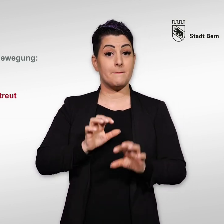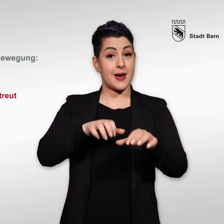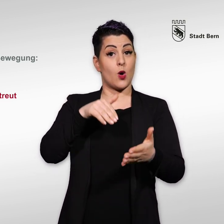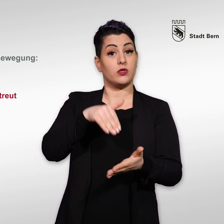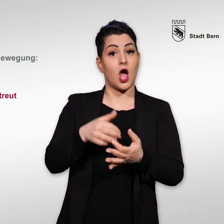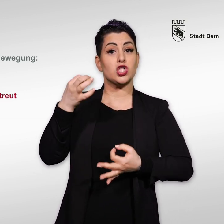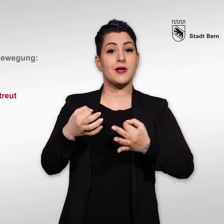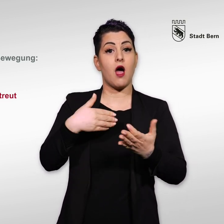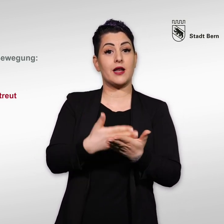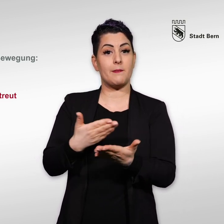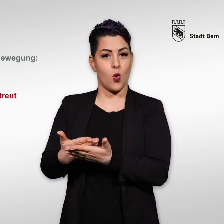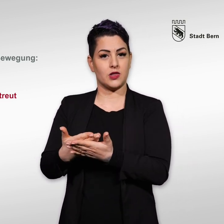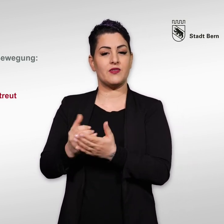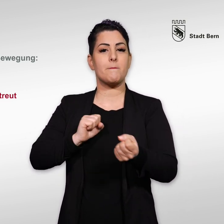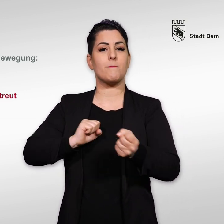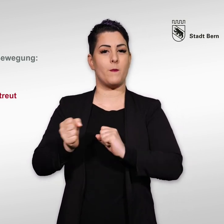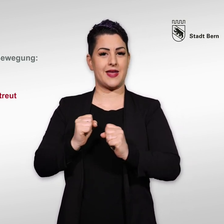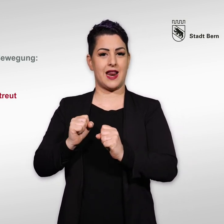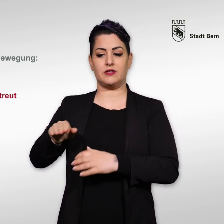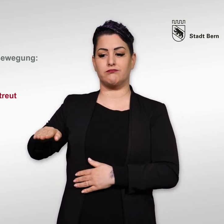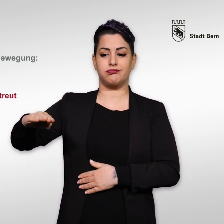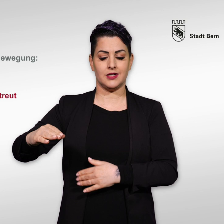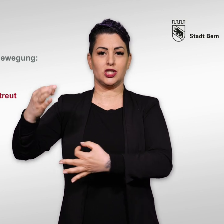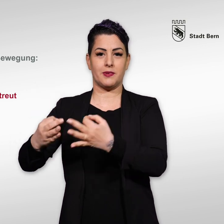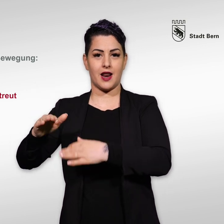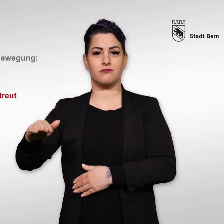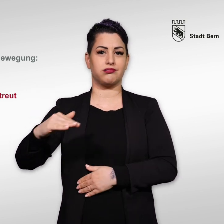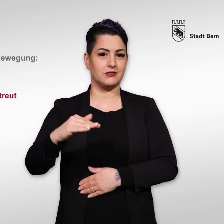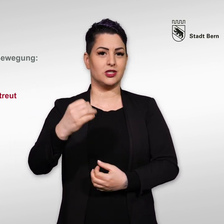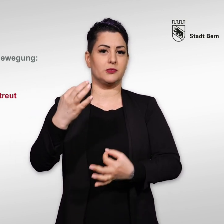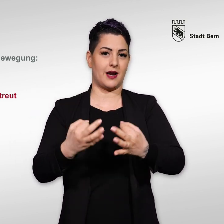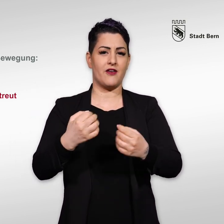Es gibt auch mobile Spielangebote in Bern.